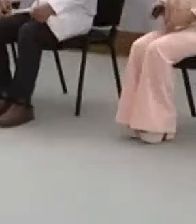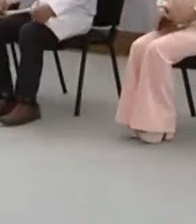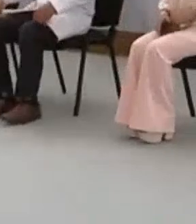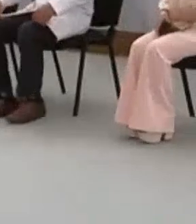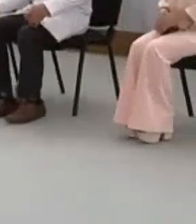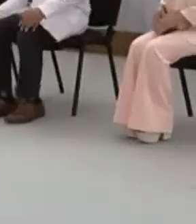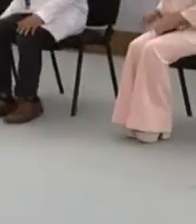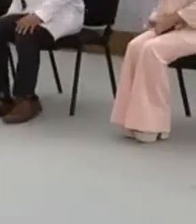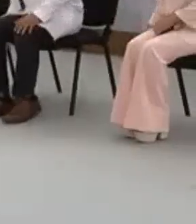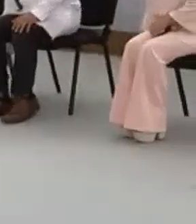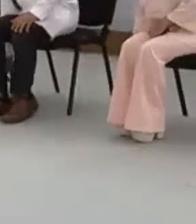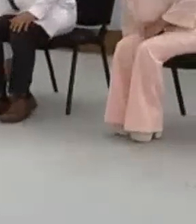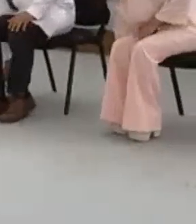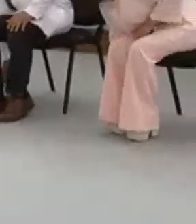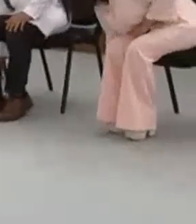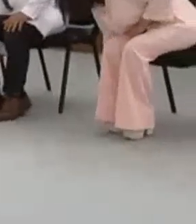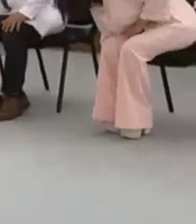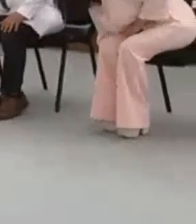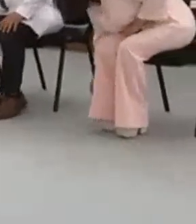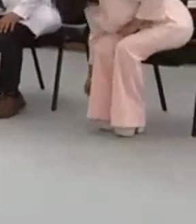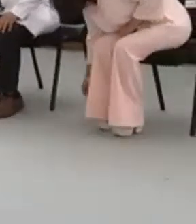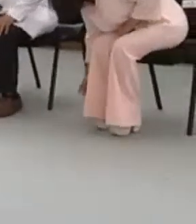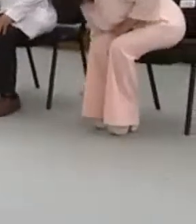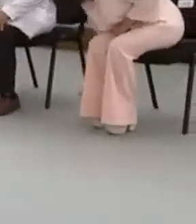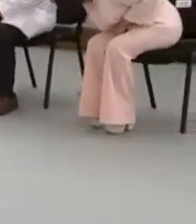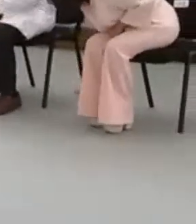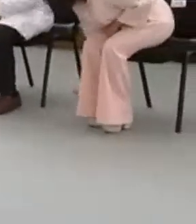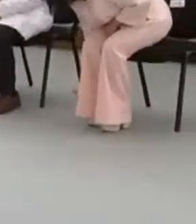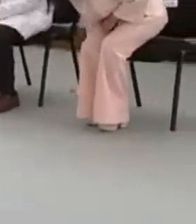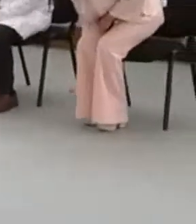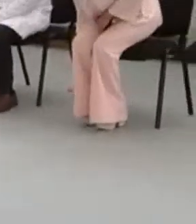acompañan el gobernador constitucional del estado